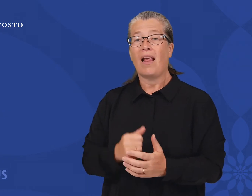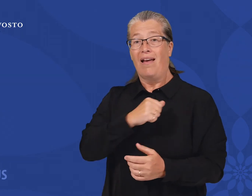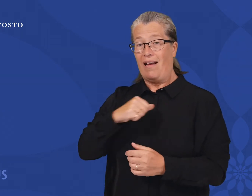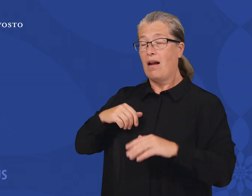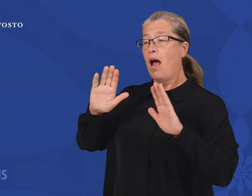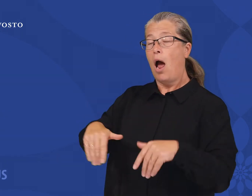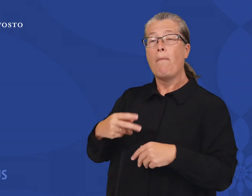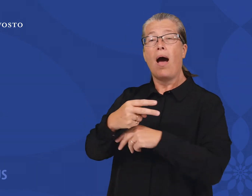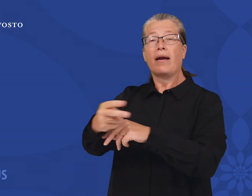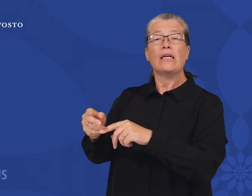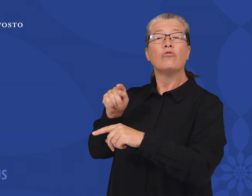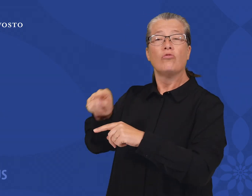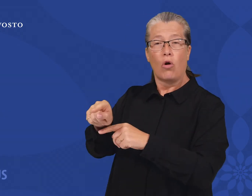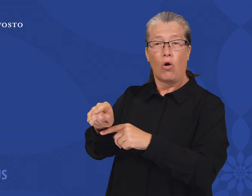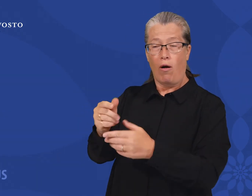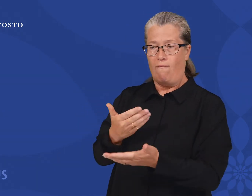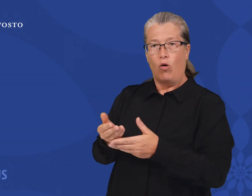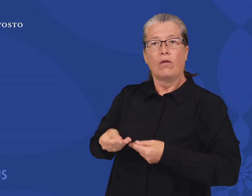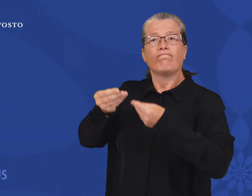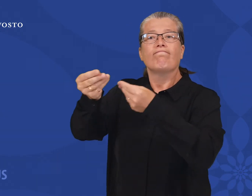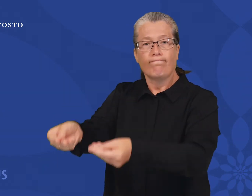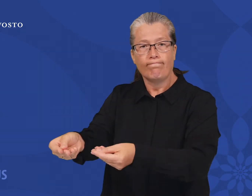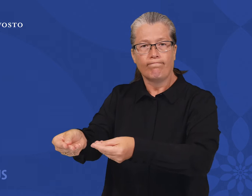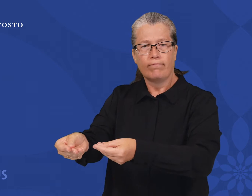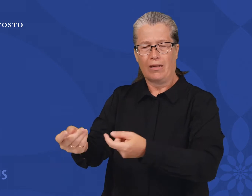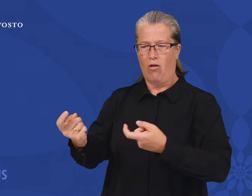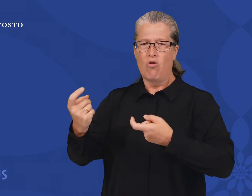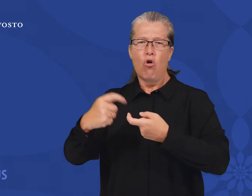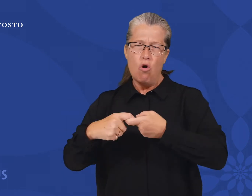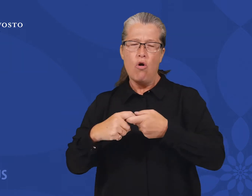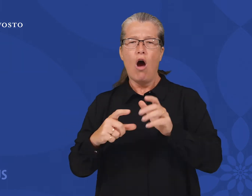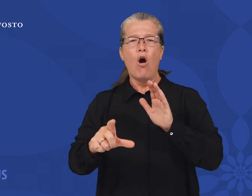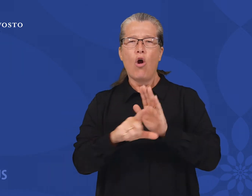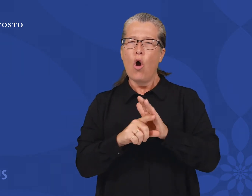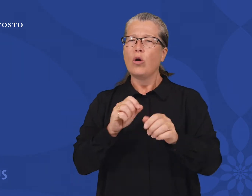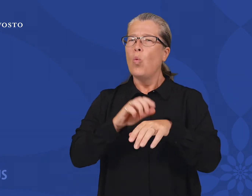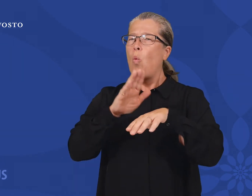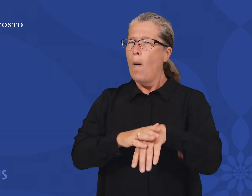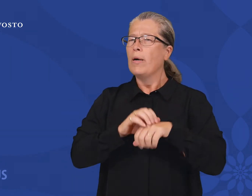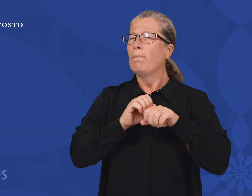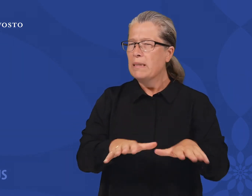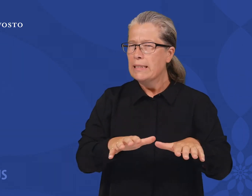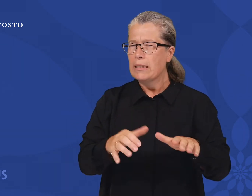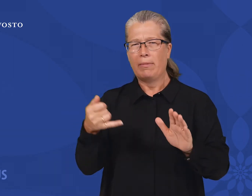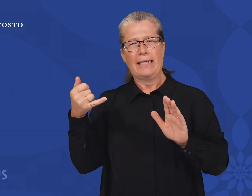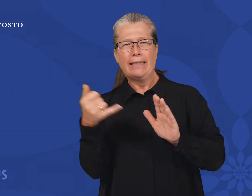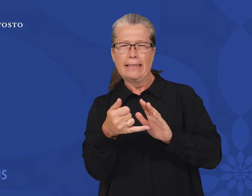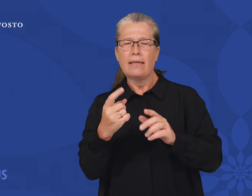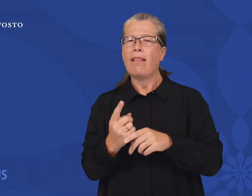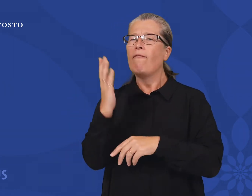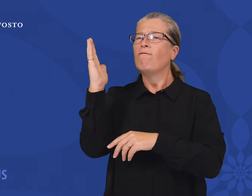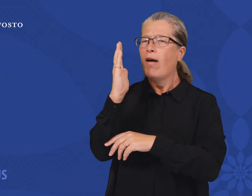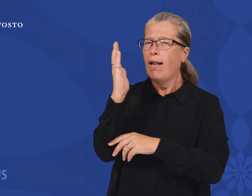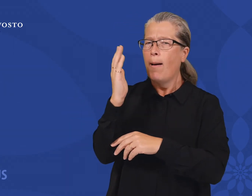Regeringen har lämnat ett förslag till riksdagen om en förlängning av giltighetstiden -